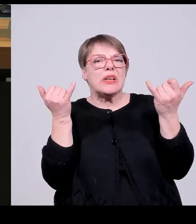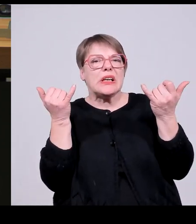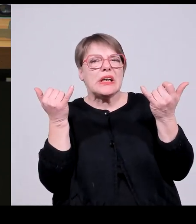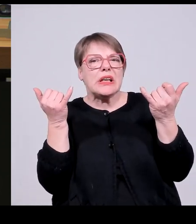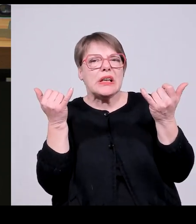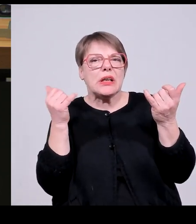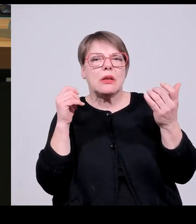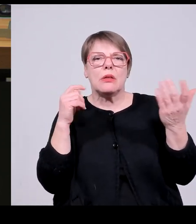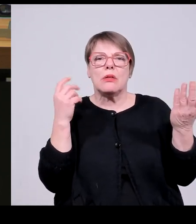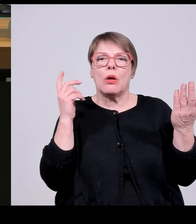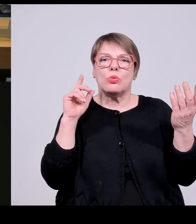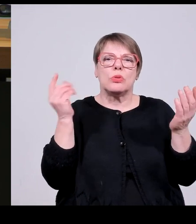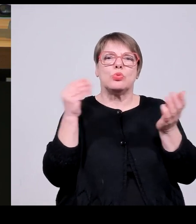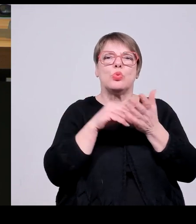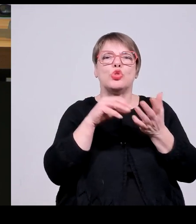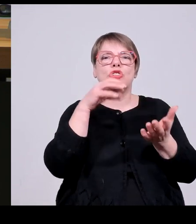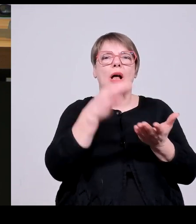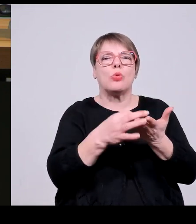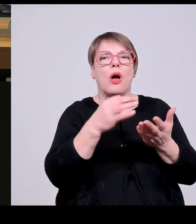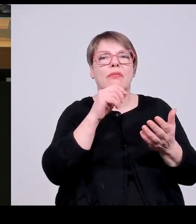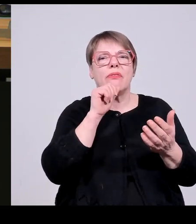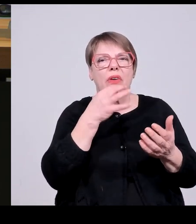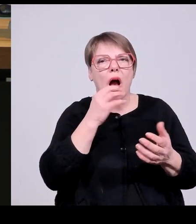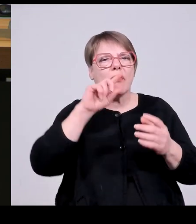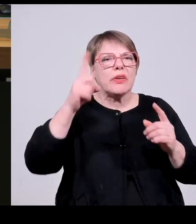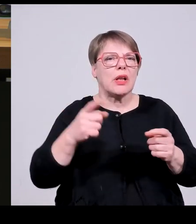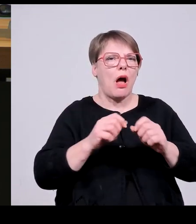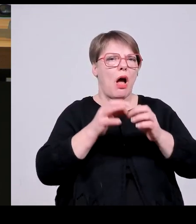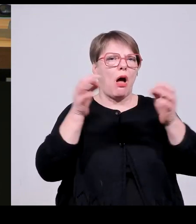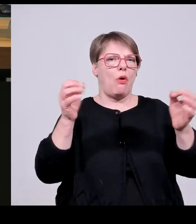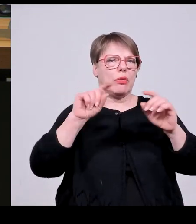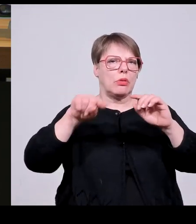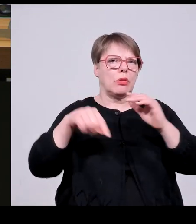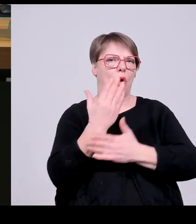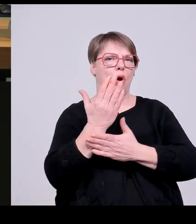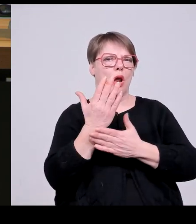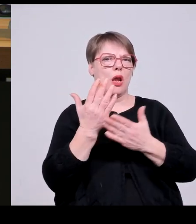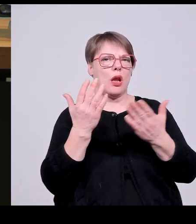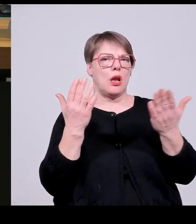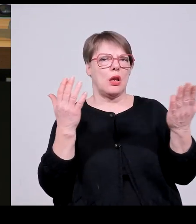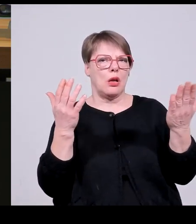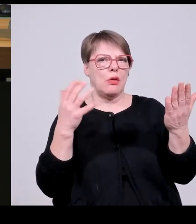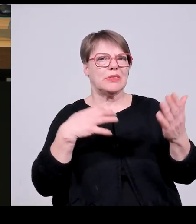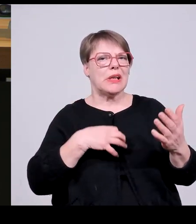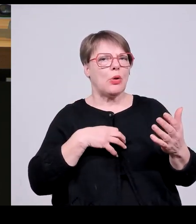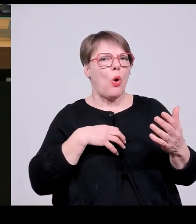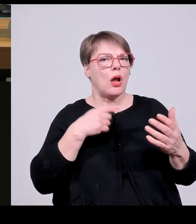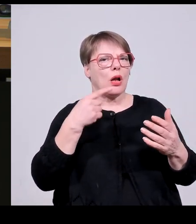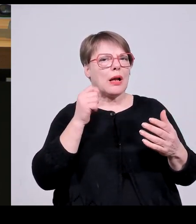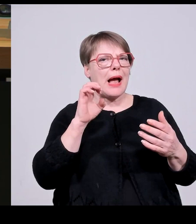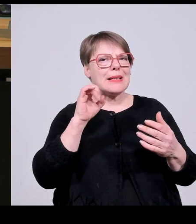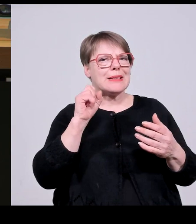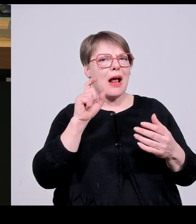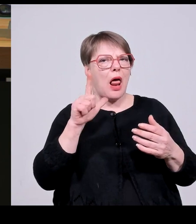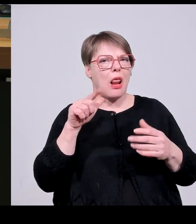Versorgung Sie sind von der Zahl her die Größe von der Zahl der Besucher die größte Kultureinrichtung in der Stadt und auf Nachfragen